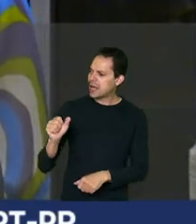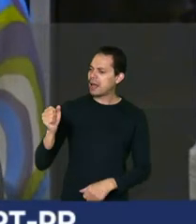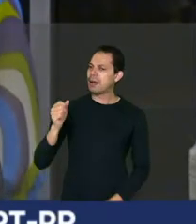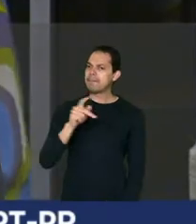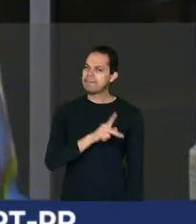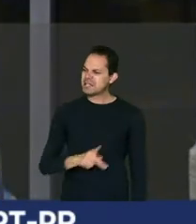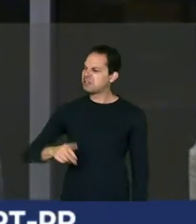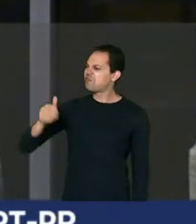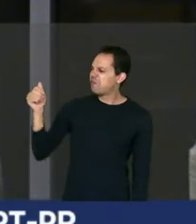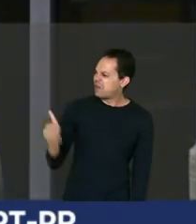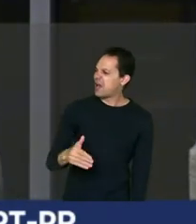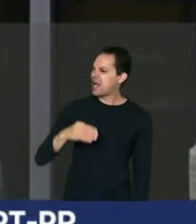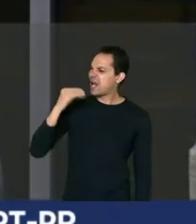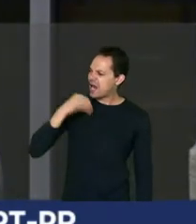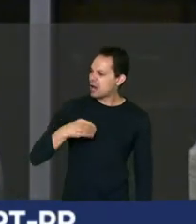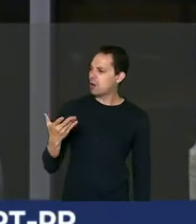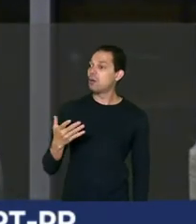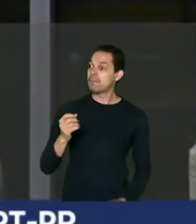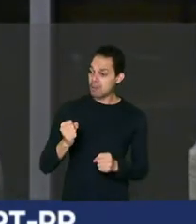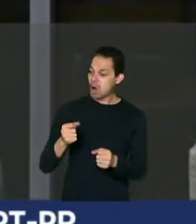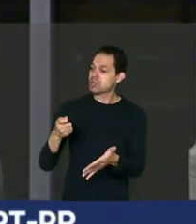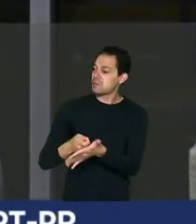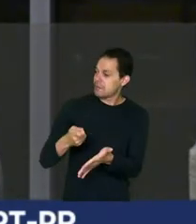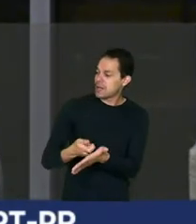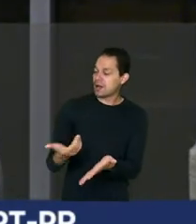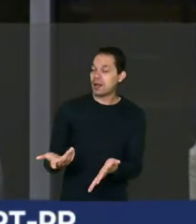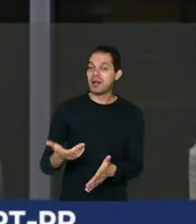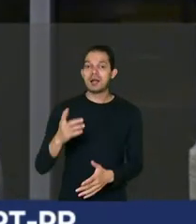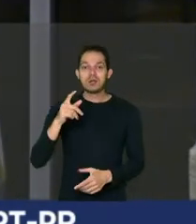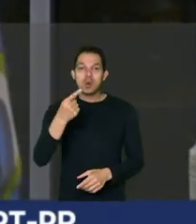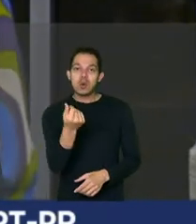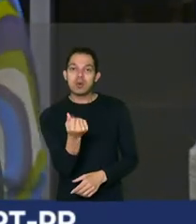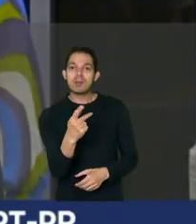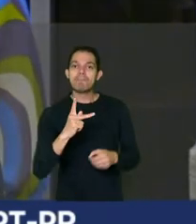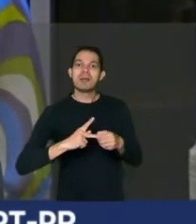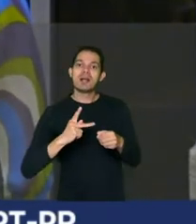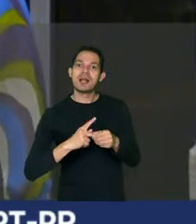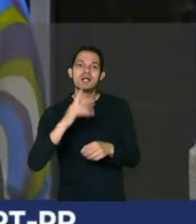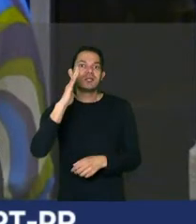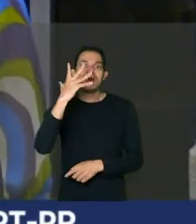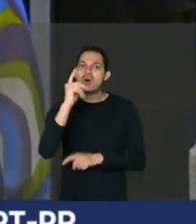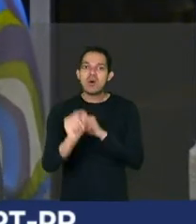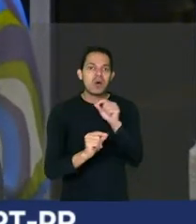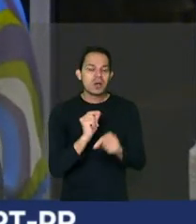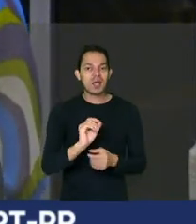PODE SIM, SEU PRESIDENTE FROUXO! PODE E DEVE! SABE POR QUÊ? QUEM ESTÁ DETERMINANDO O PREÇO DA PETROBRAS É O